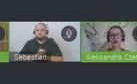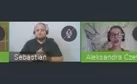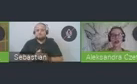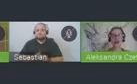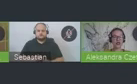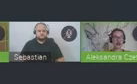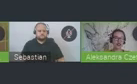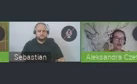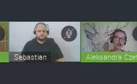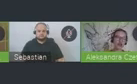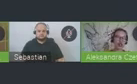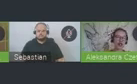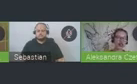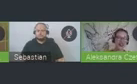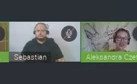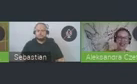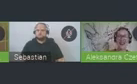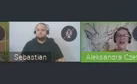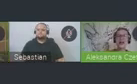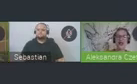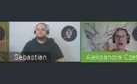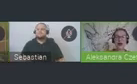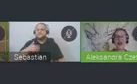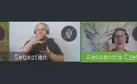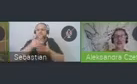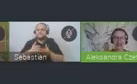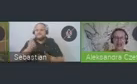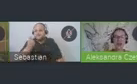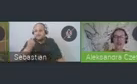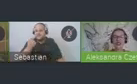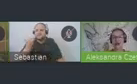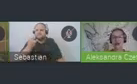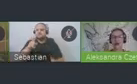Dobrze, to ja wykorzystam ciszę i jeszcze raz zaproszę,